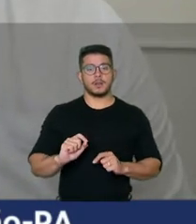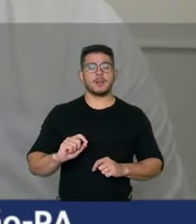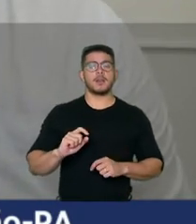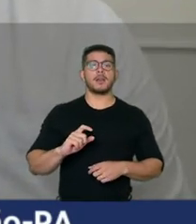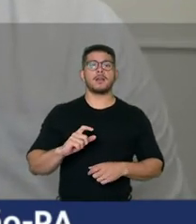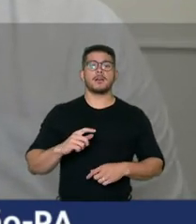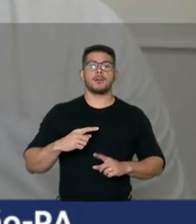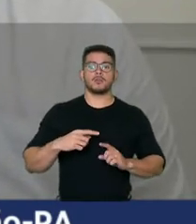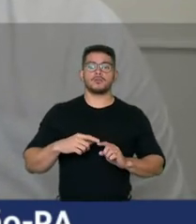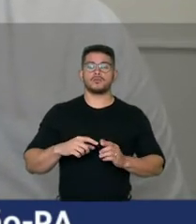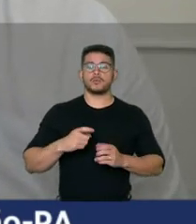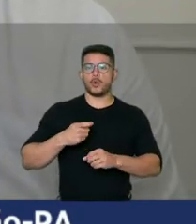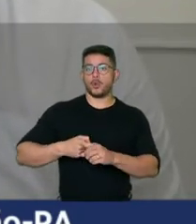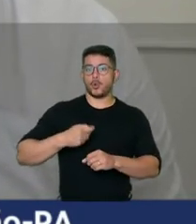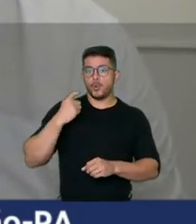NACIONAL DE CULTURA. COLOCAMOS TAMBÉM RECURSOS ORIUNDOS DA